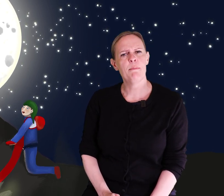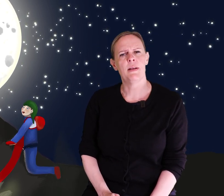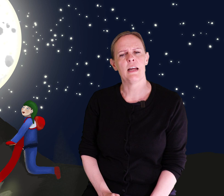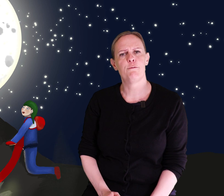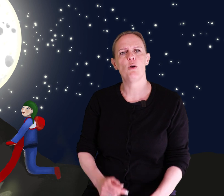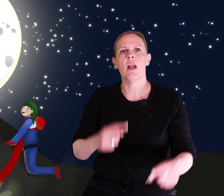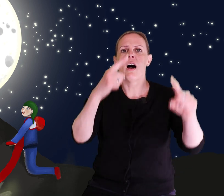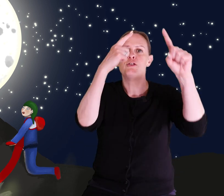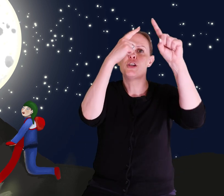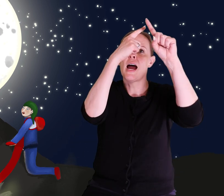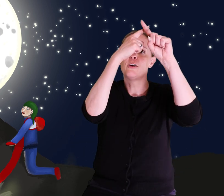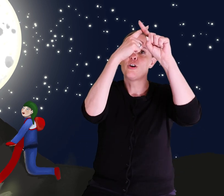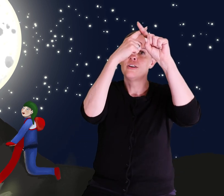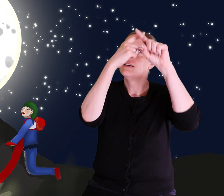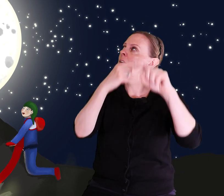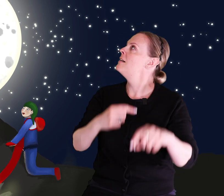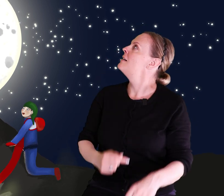himlen är full av stjärnor